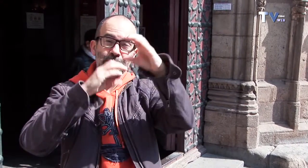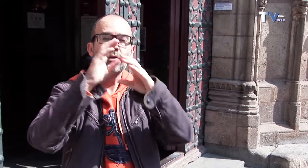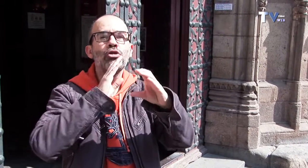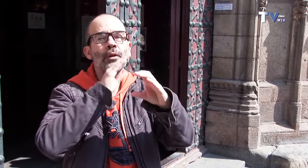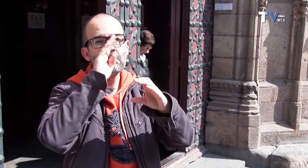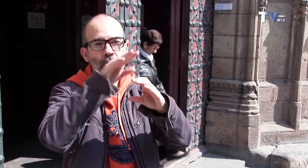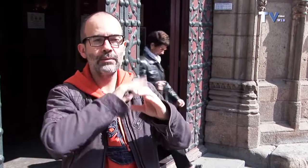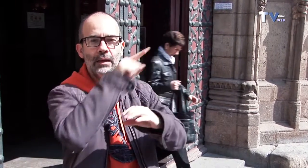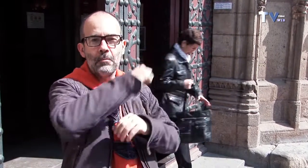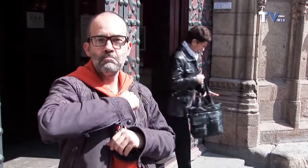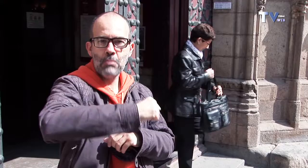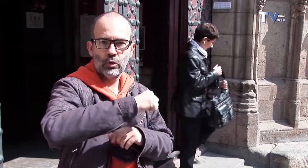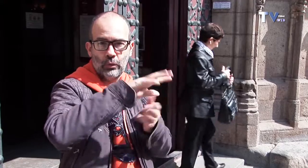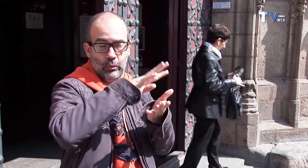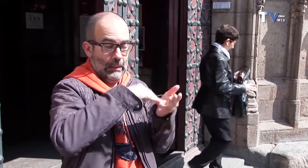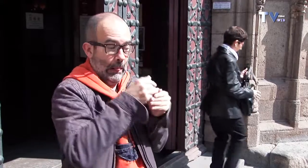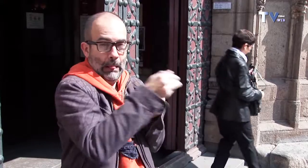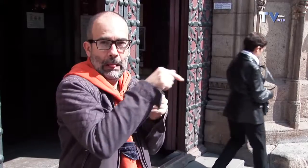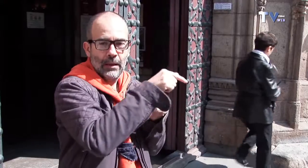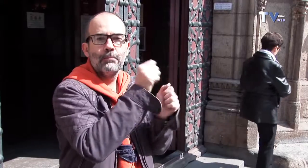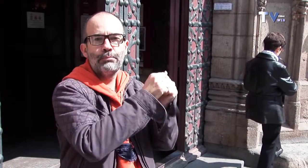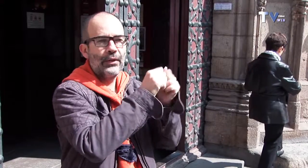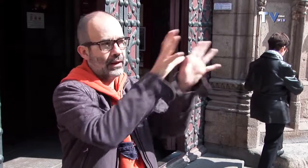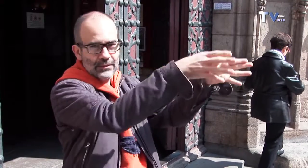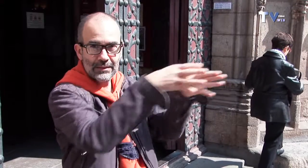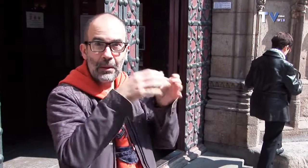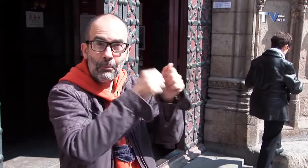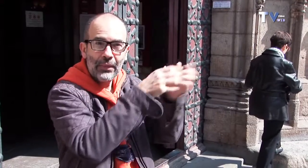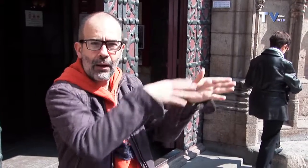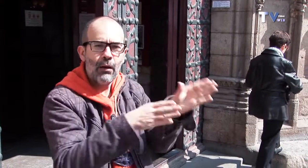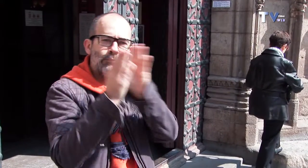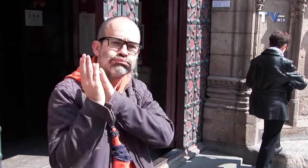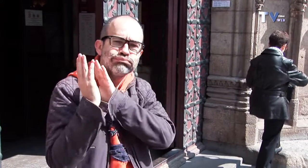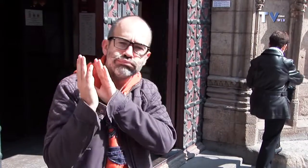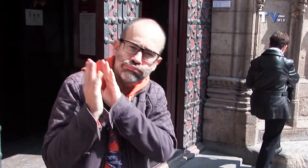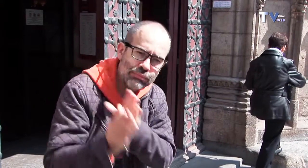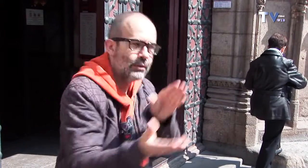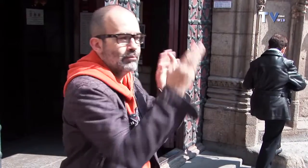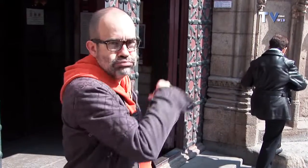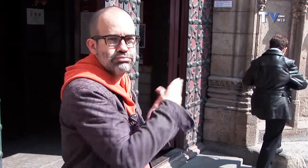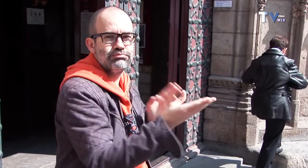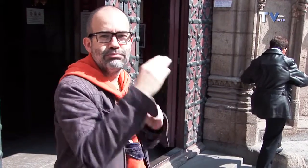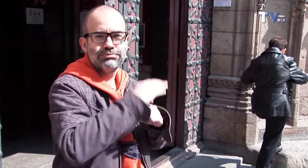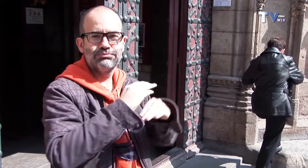Iban a buscar piedras a Montjuic, cerca de la ciudad y las cargaban hasta aquí para cpnstruir.